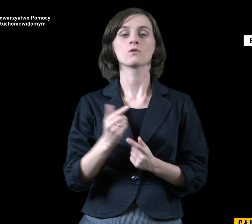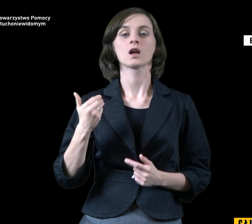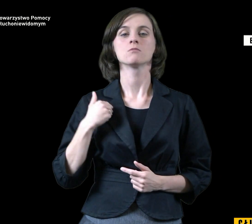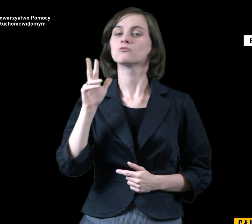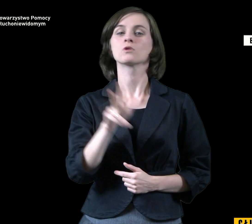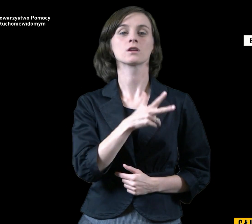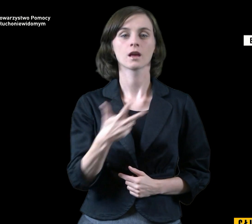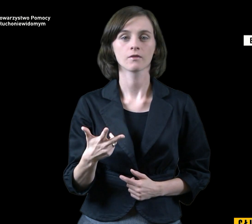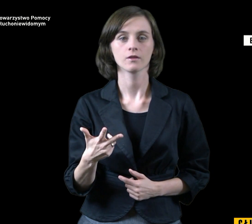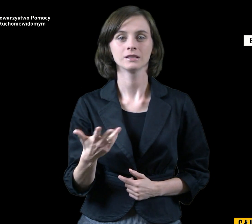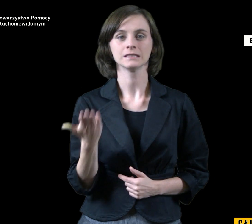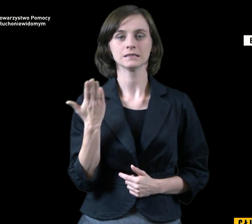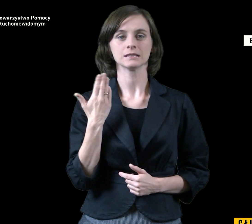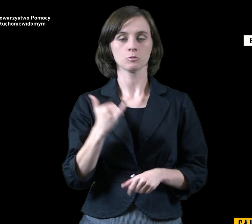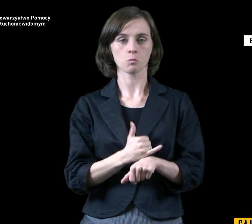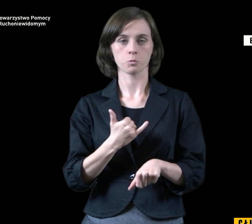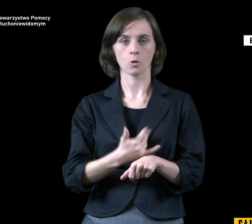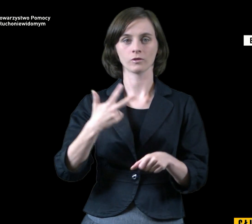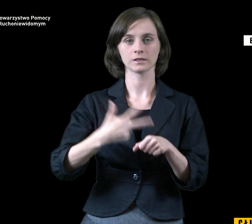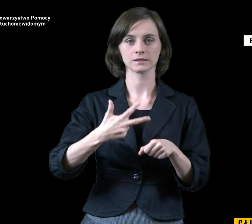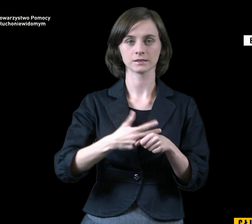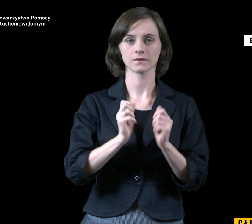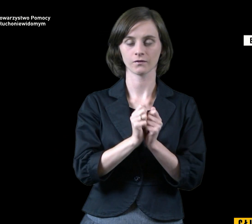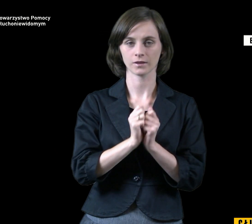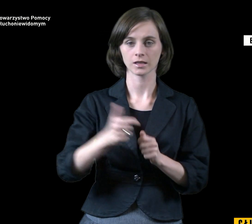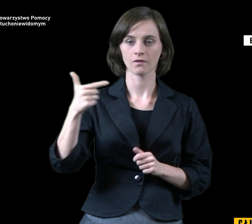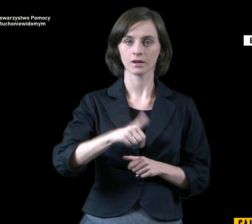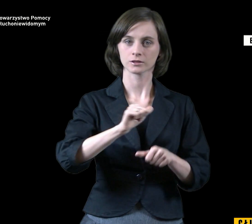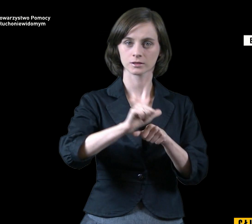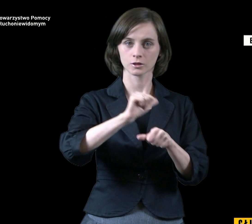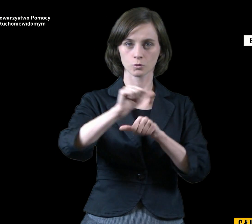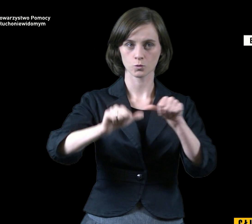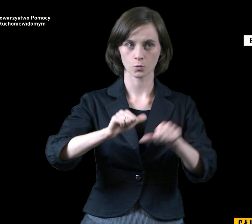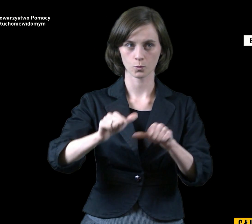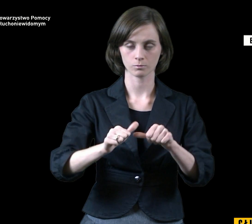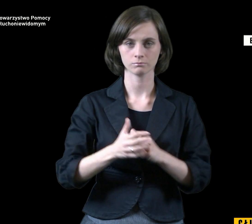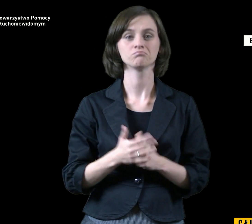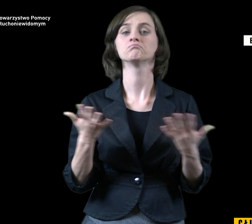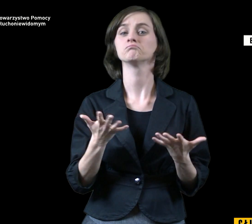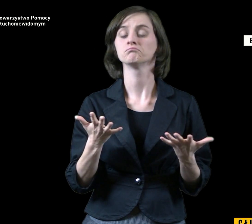Spotkanie odbyło się w piątek, 30 września 2011 roku,